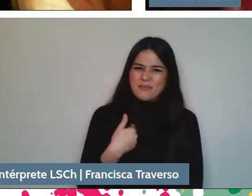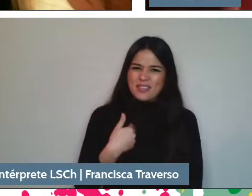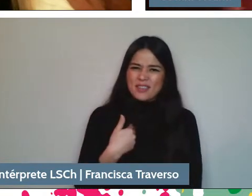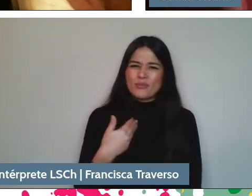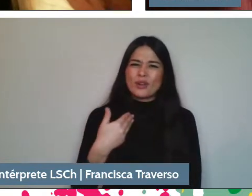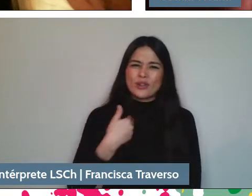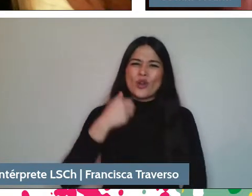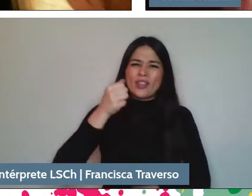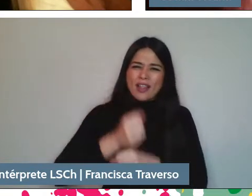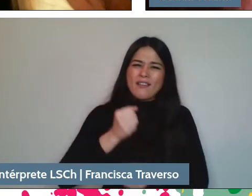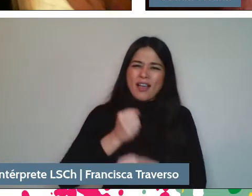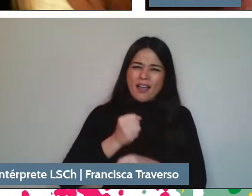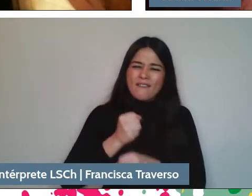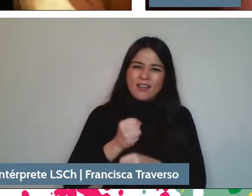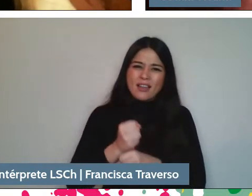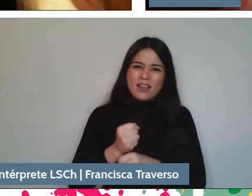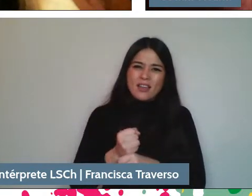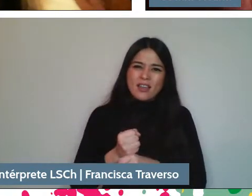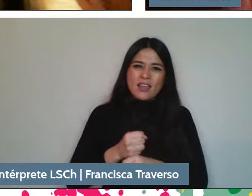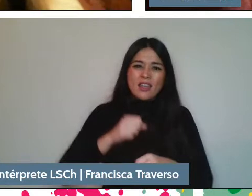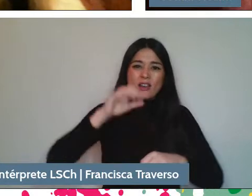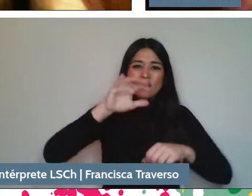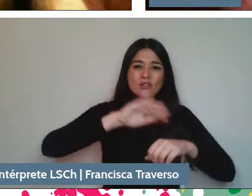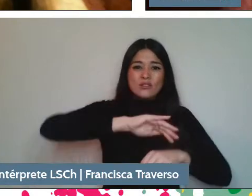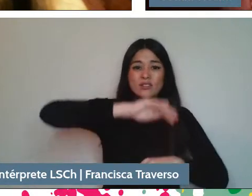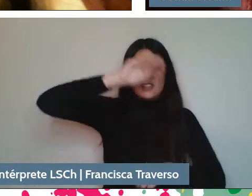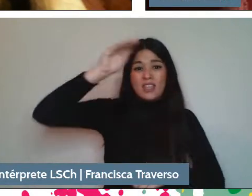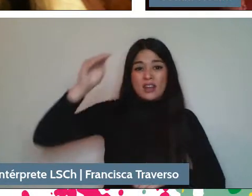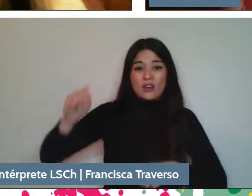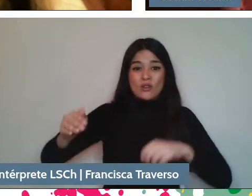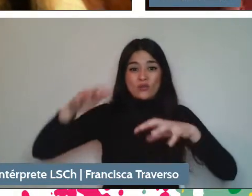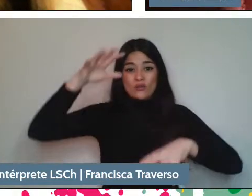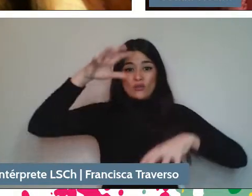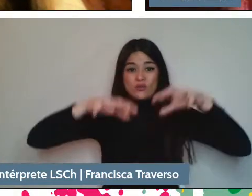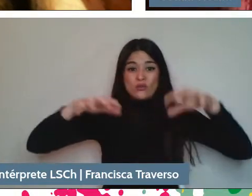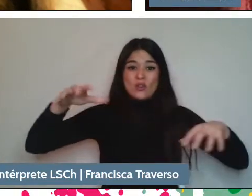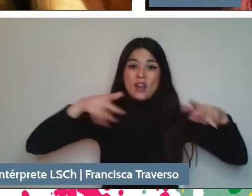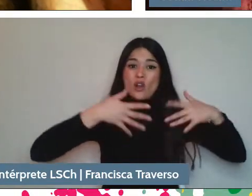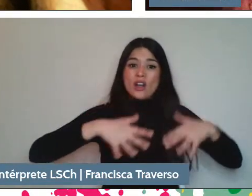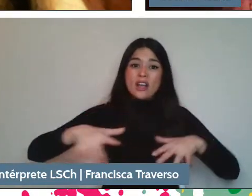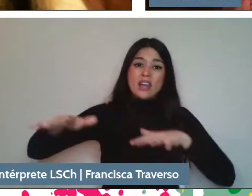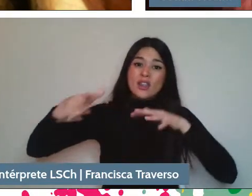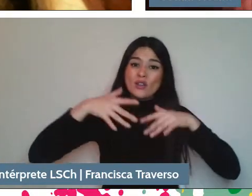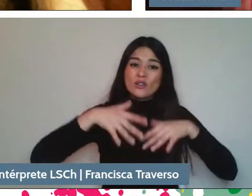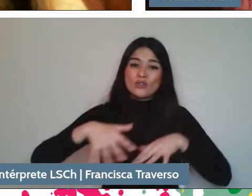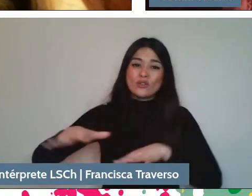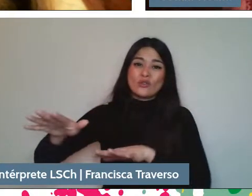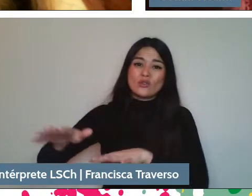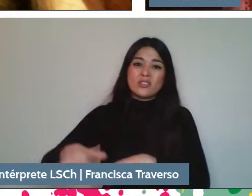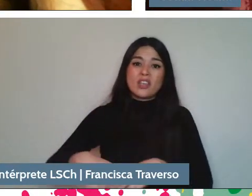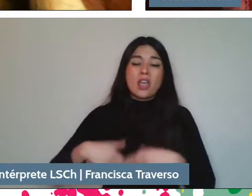porque yo trabajaba en los cerros, en los ríos, en las playas. En cambio, ahora es decir,